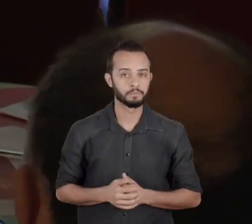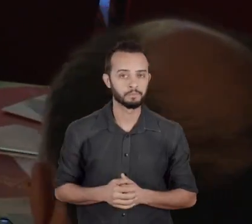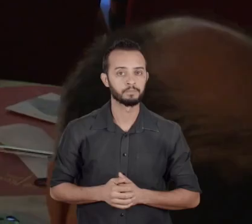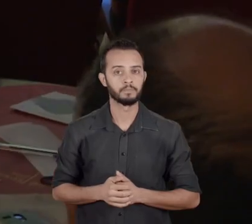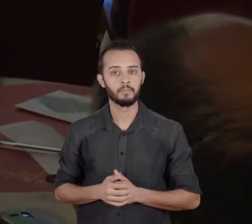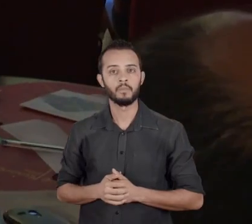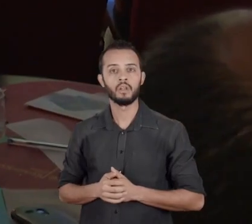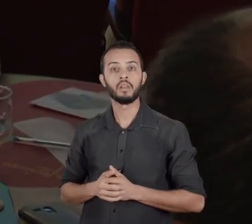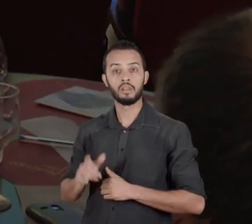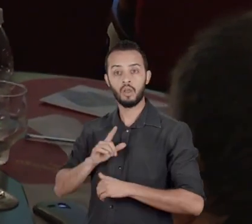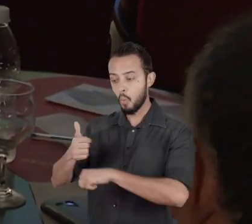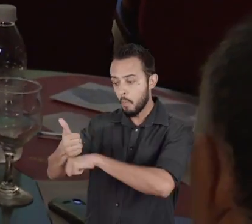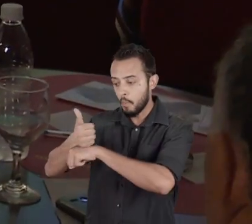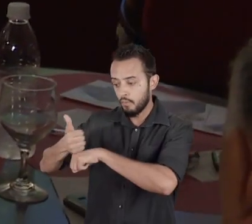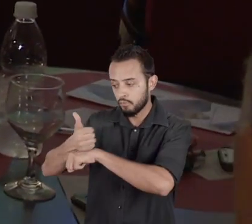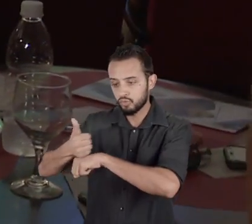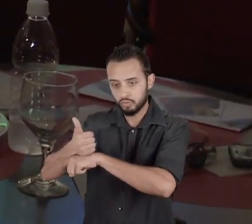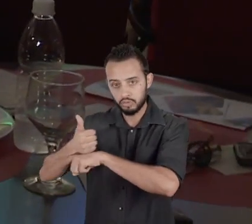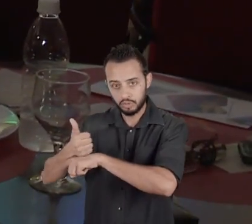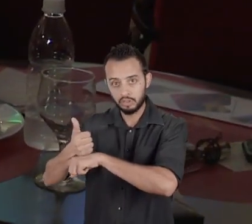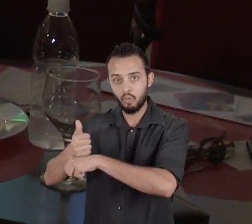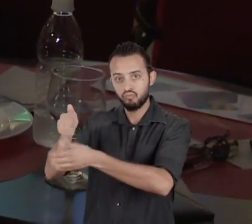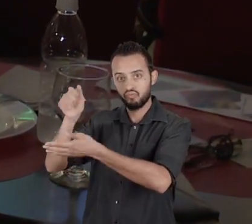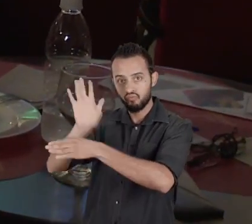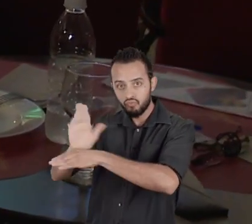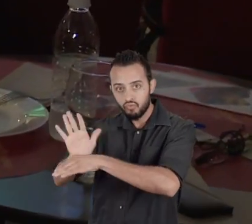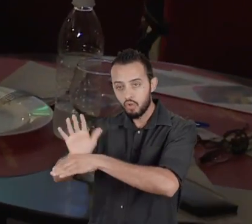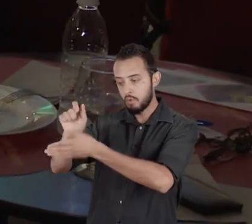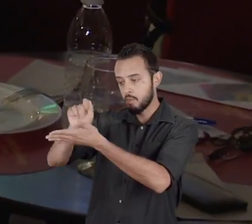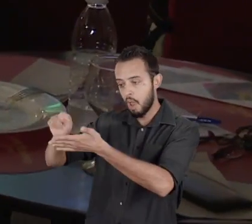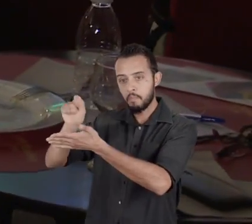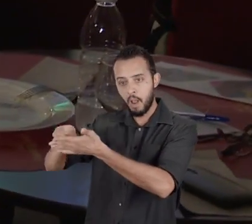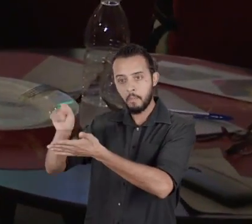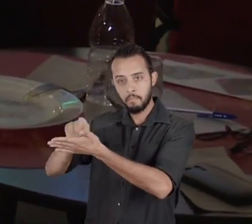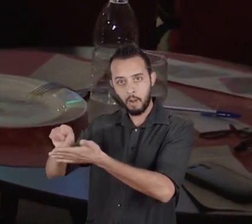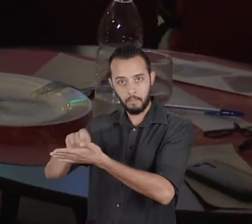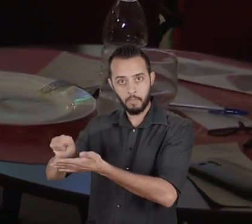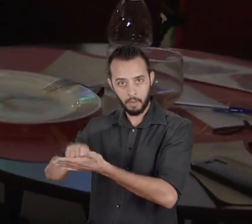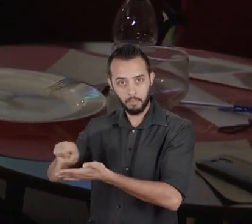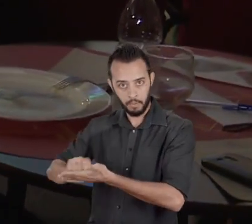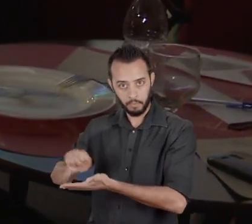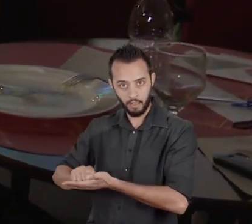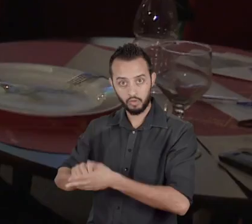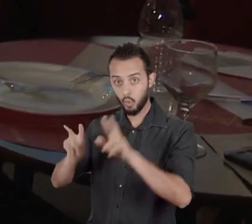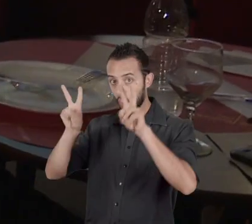Por exemplo, quando Philip K. Dick, que escreveu o conto no qual está